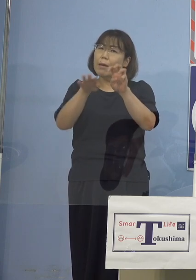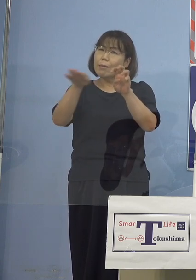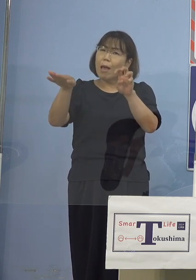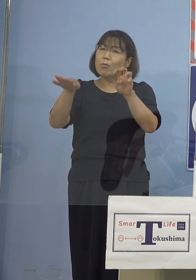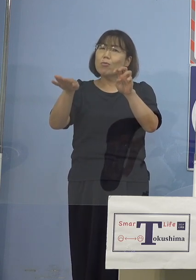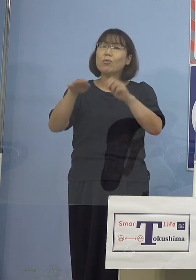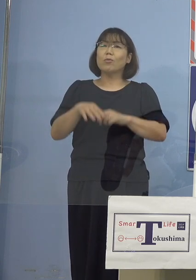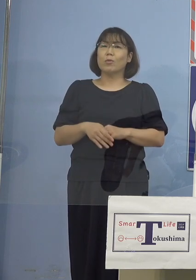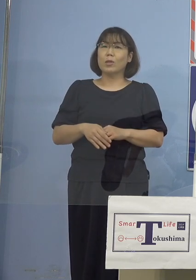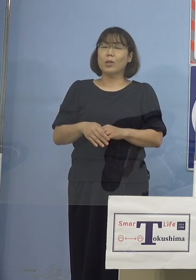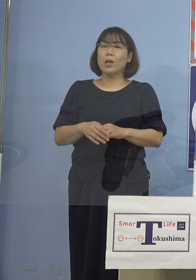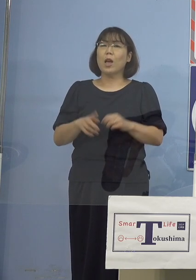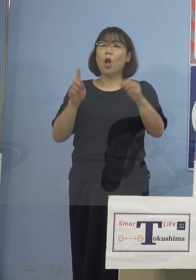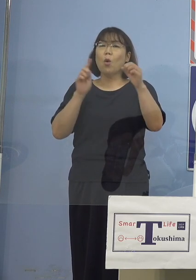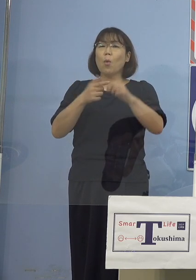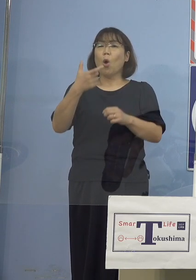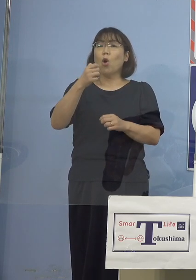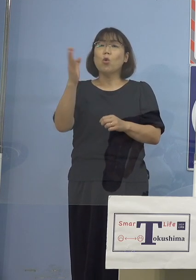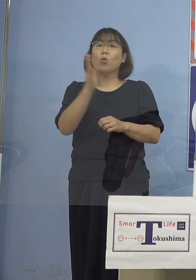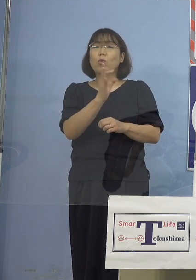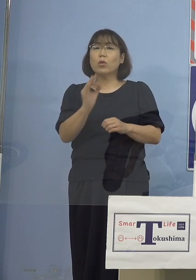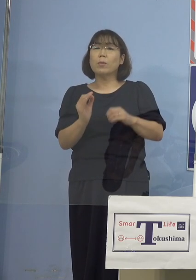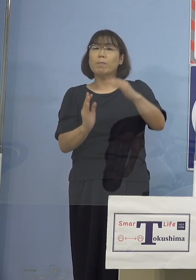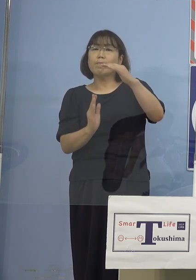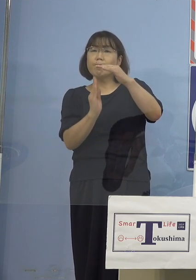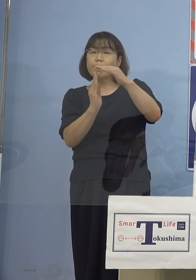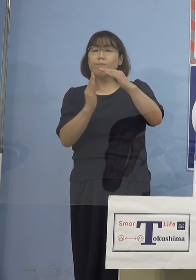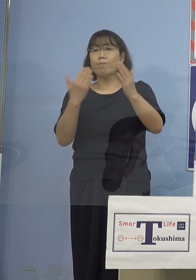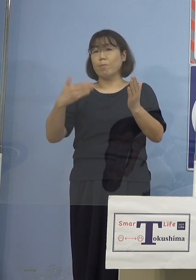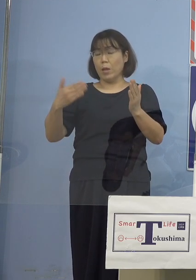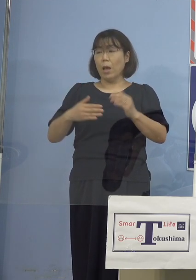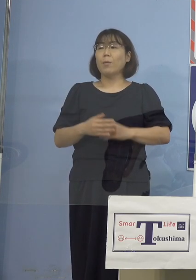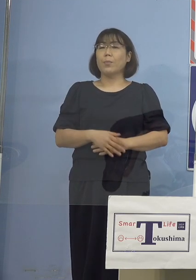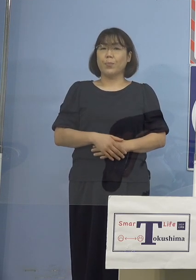まだ目標の60パーセントまで達していない ということがありますから